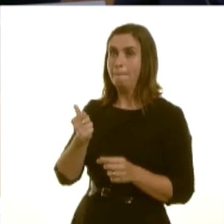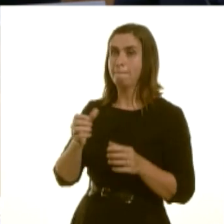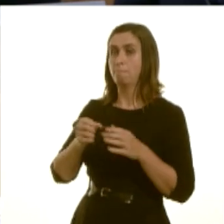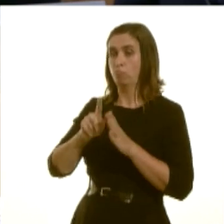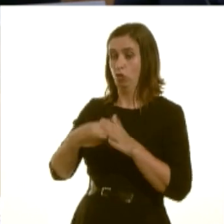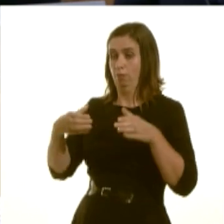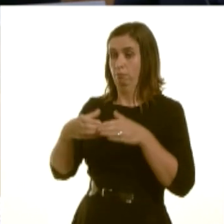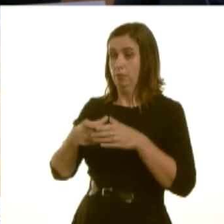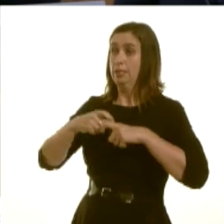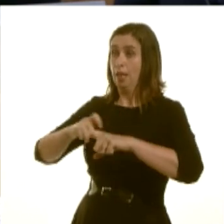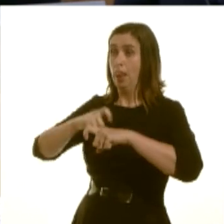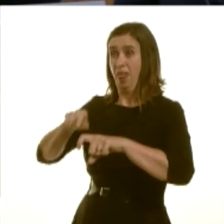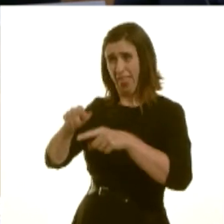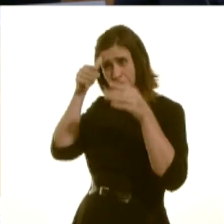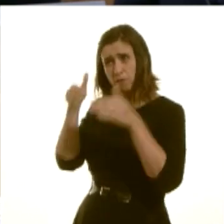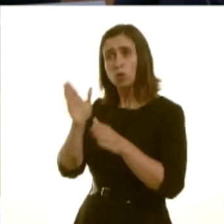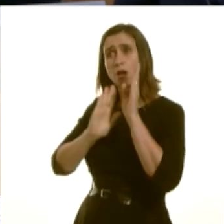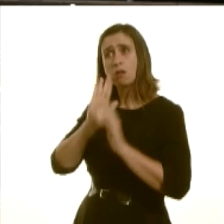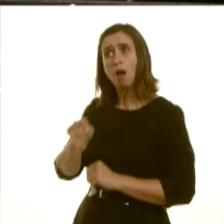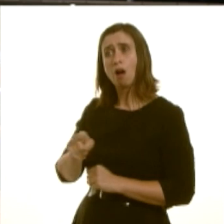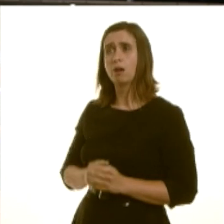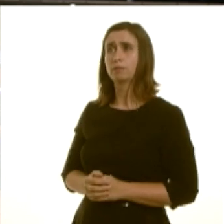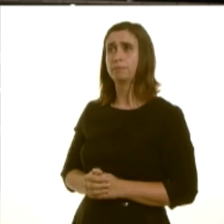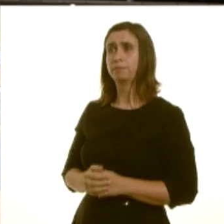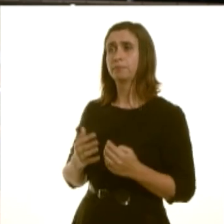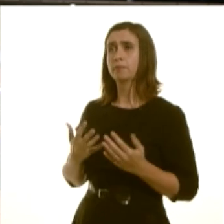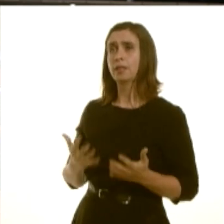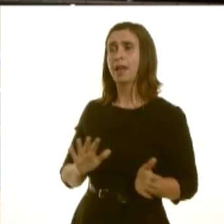rhai sy’n mynd i dargedu pobl ifanc. Y Llywydd / The Presiding Officer: First this